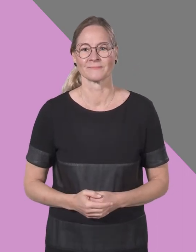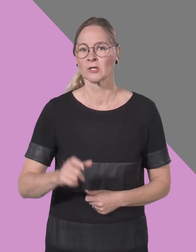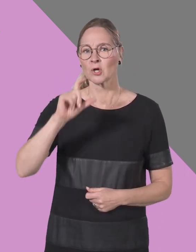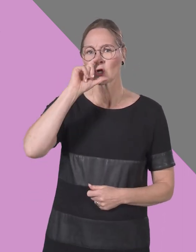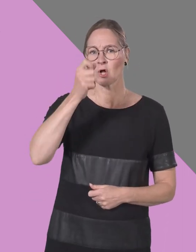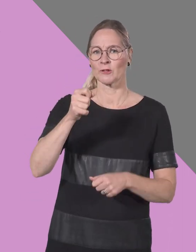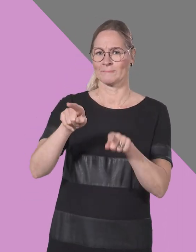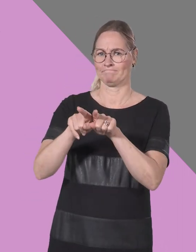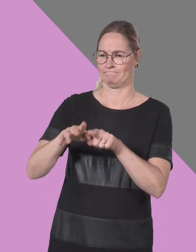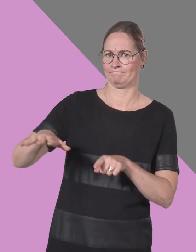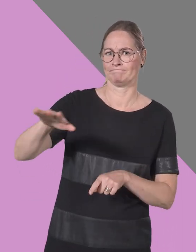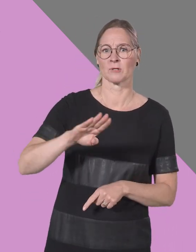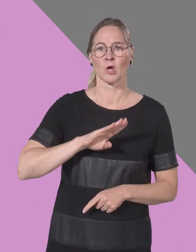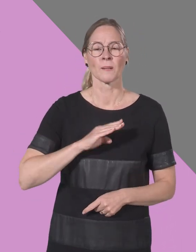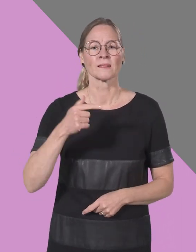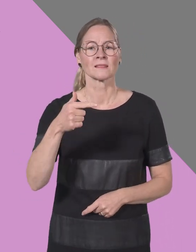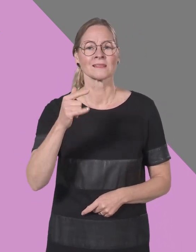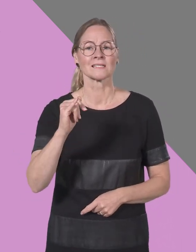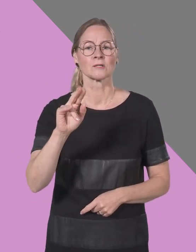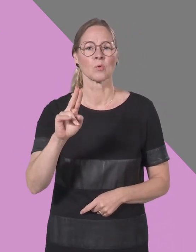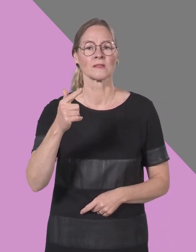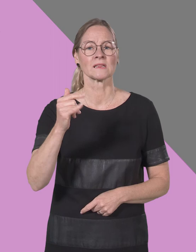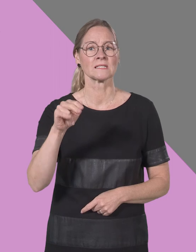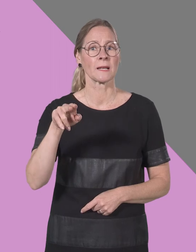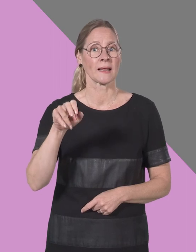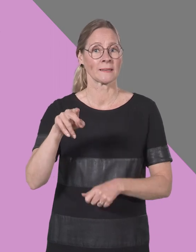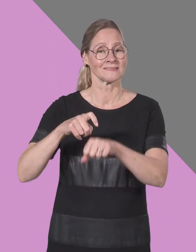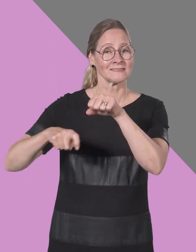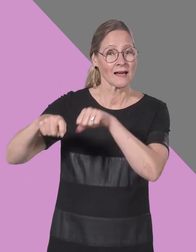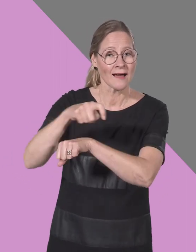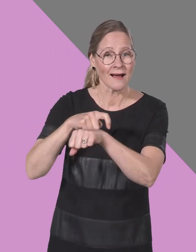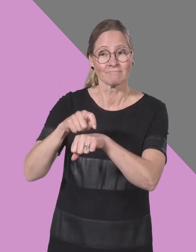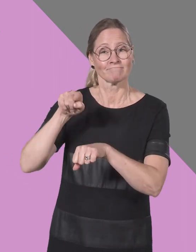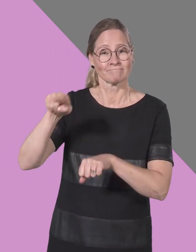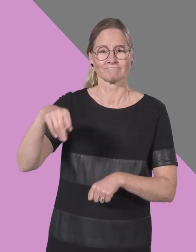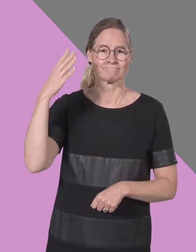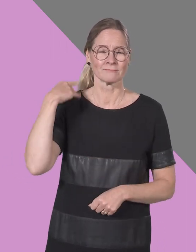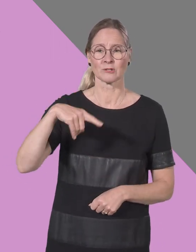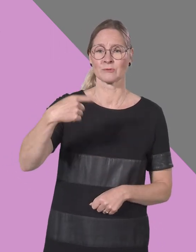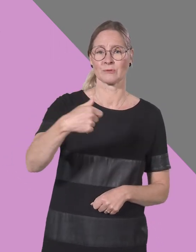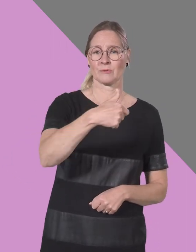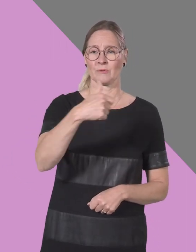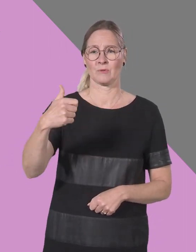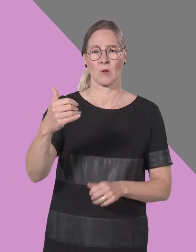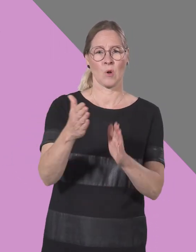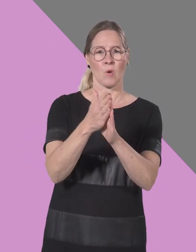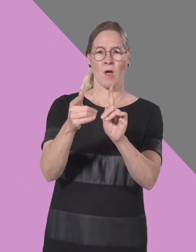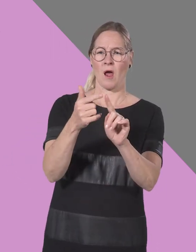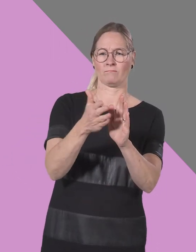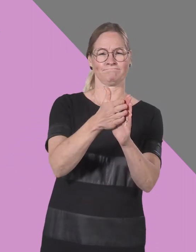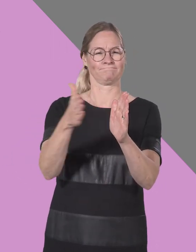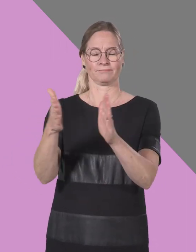Kotkan edustalla on Tiutisen saari, jossa 1900-luvun alkuvuosikymmenillä -